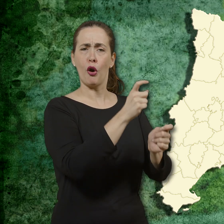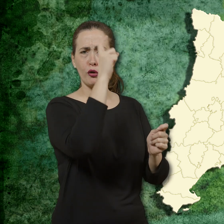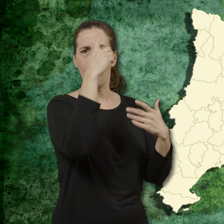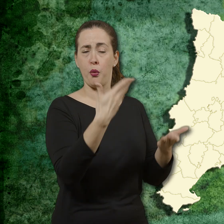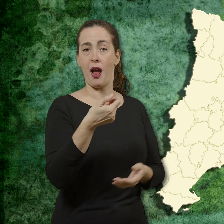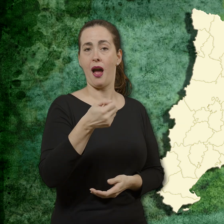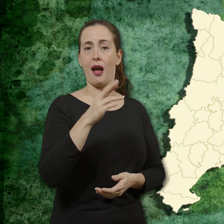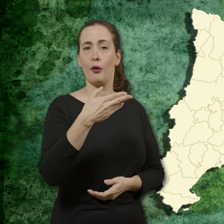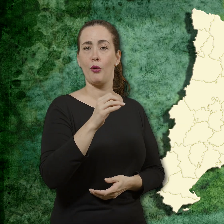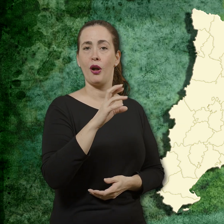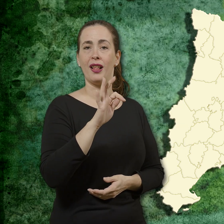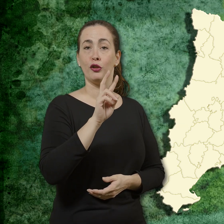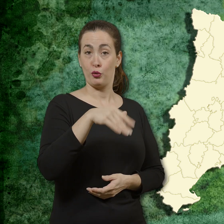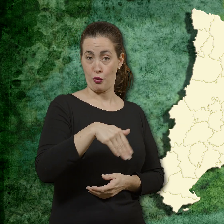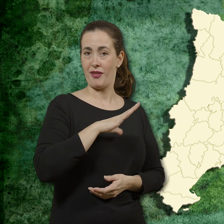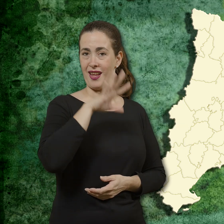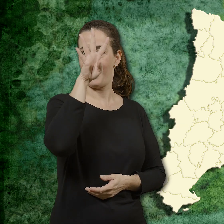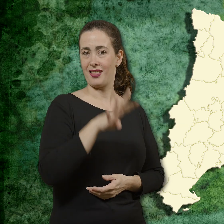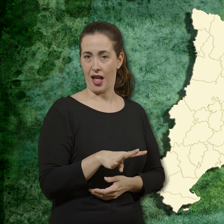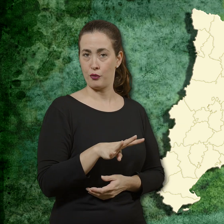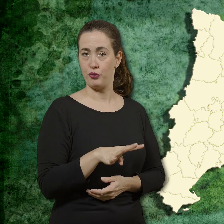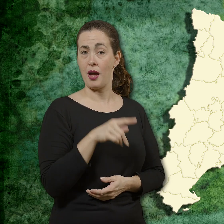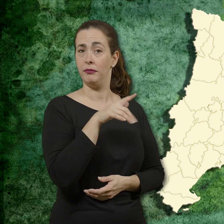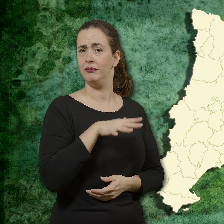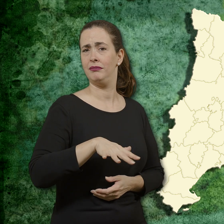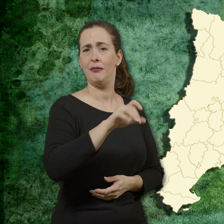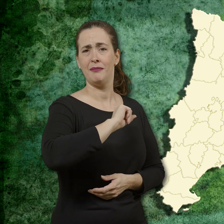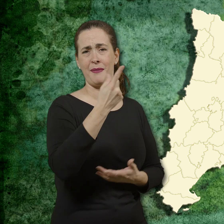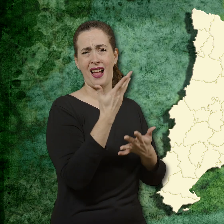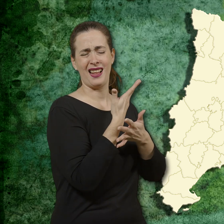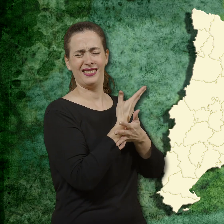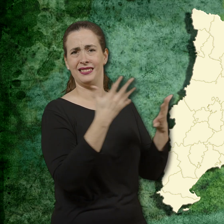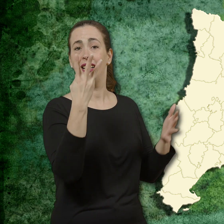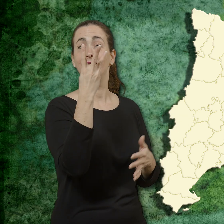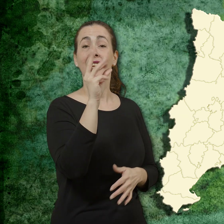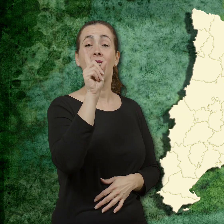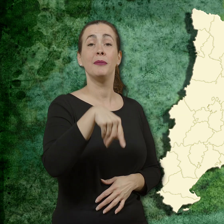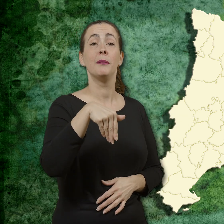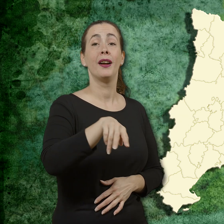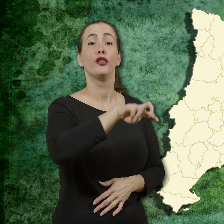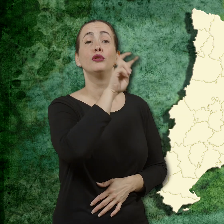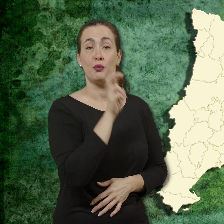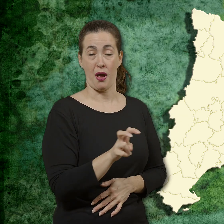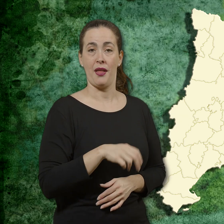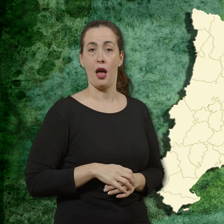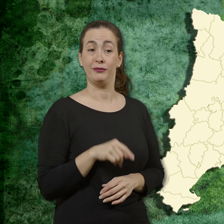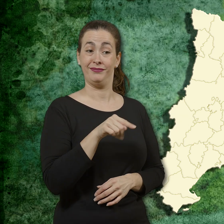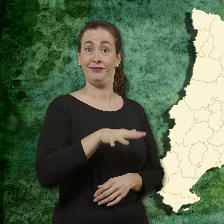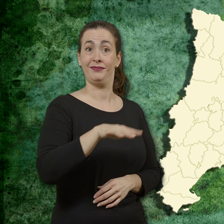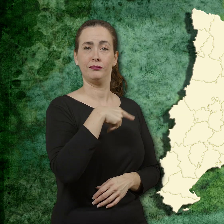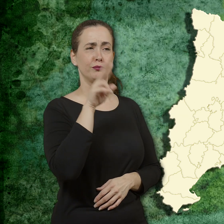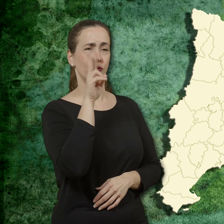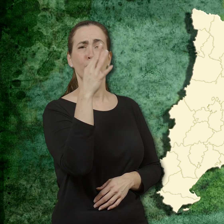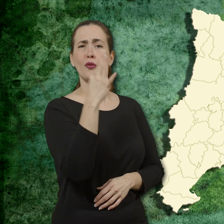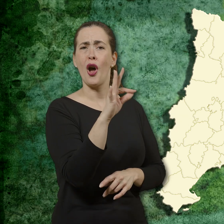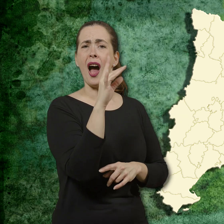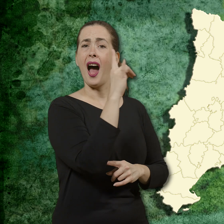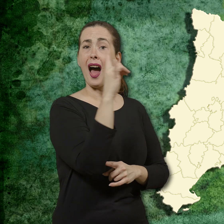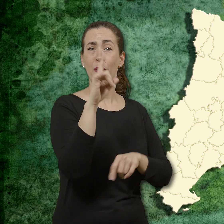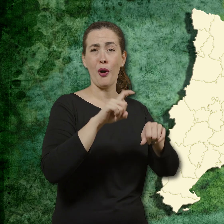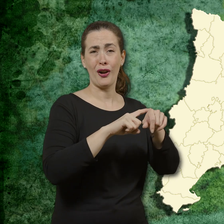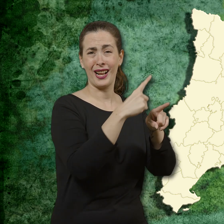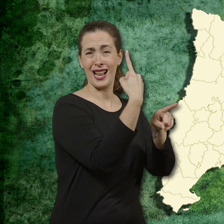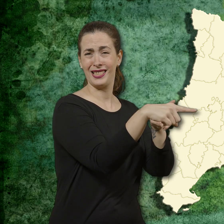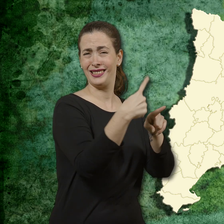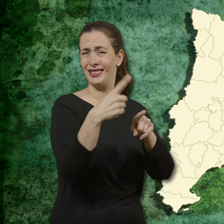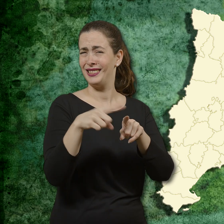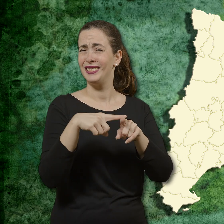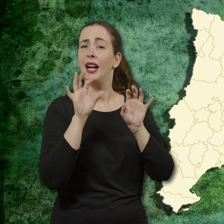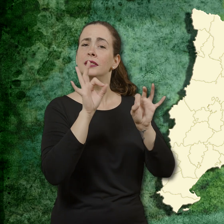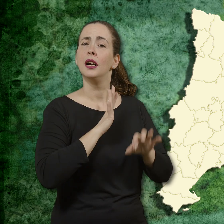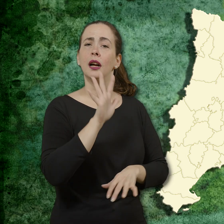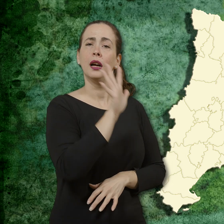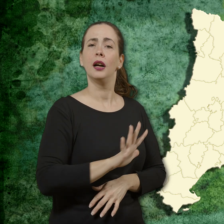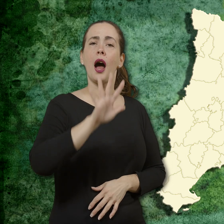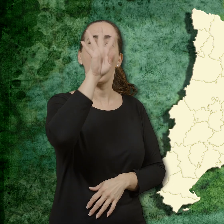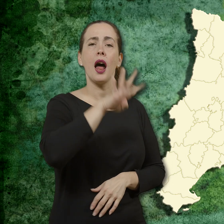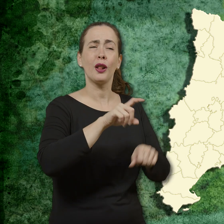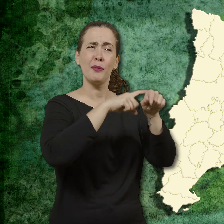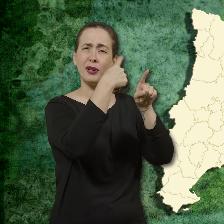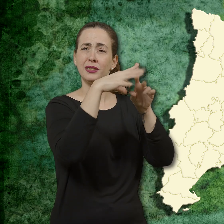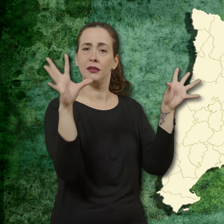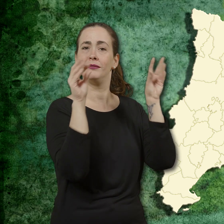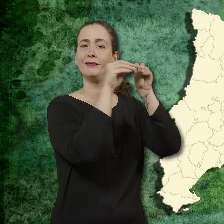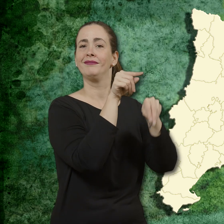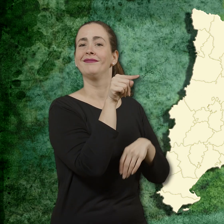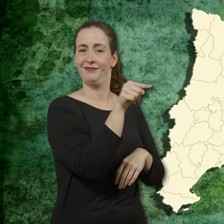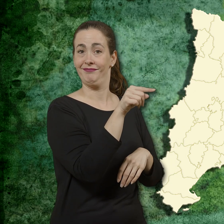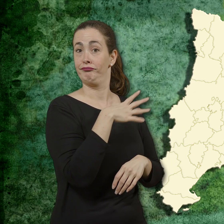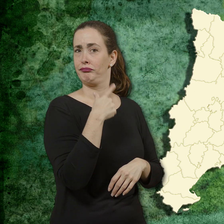totes les espècies arbòries de Catalunya,